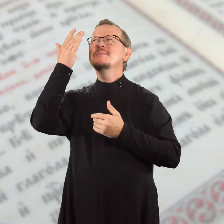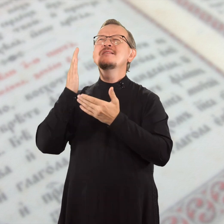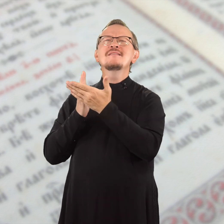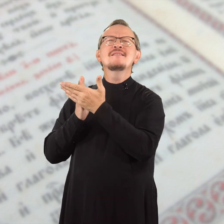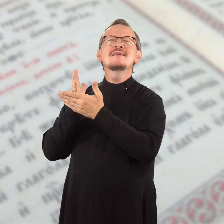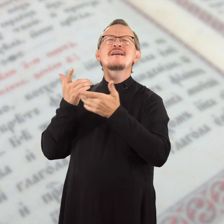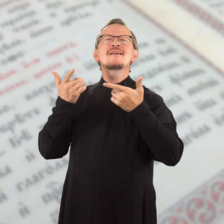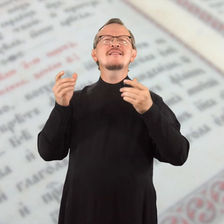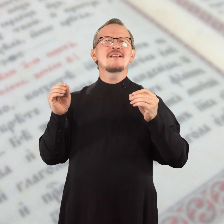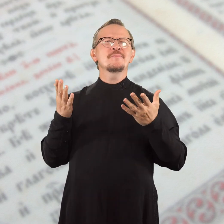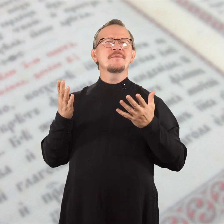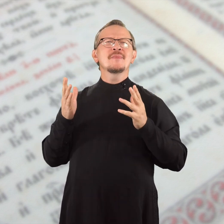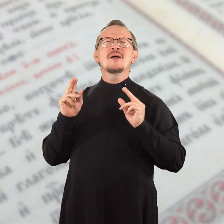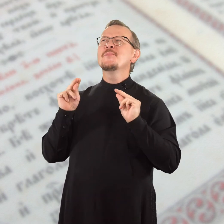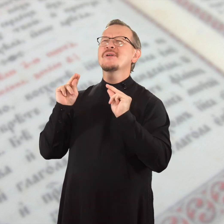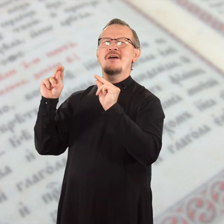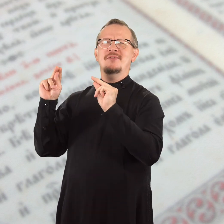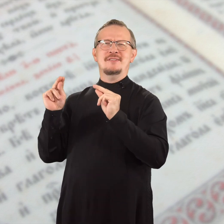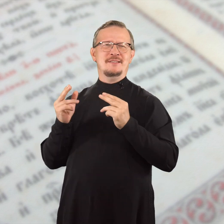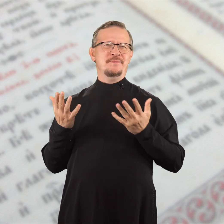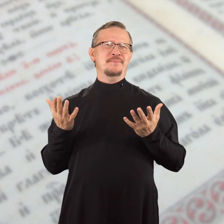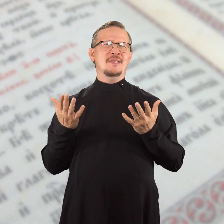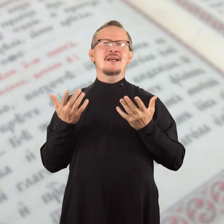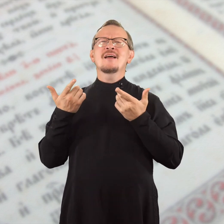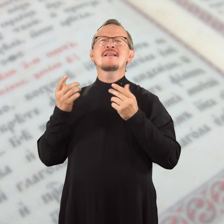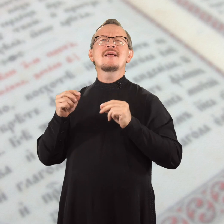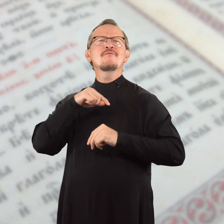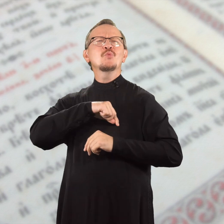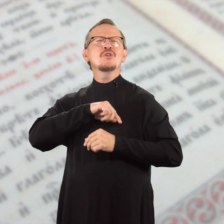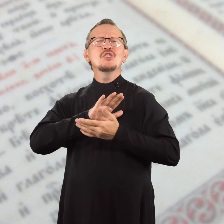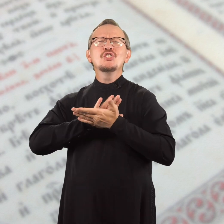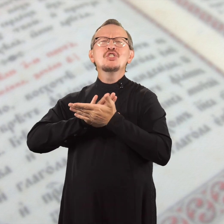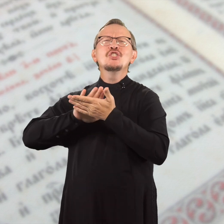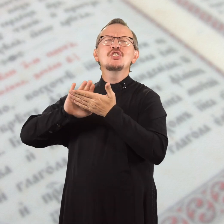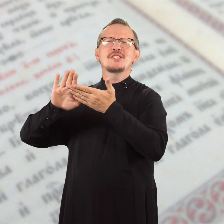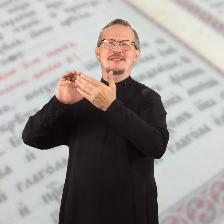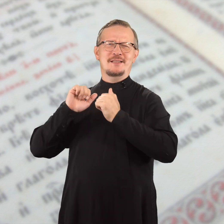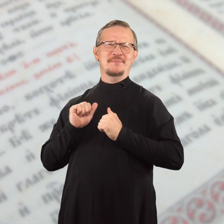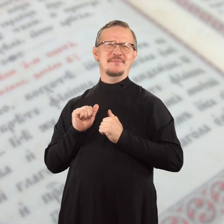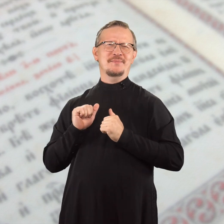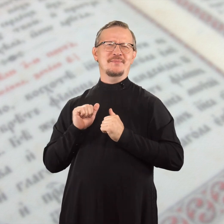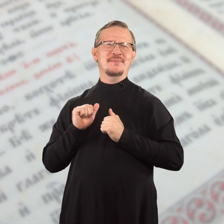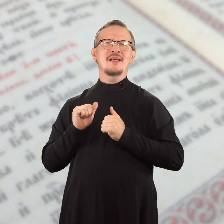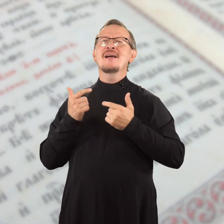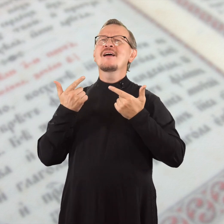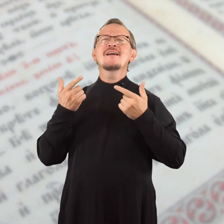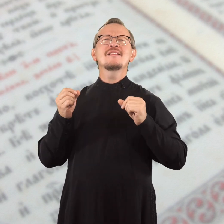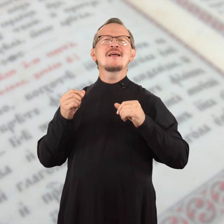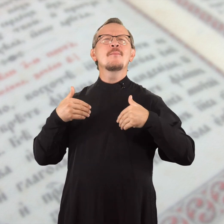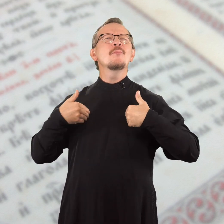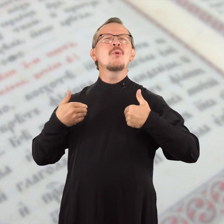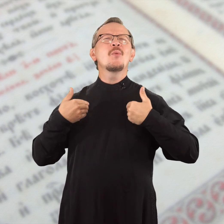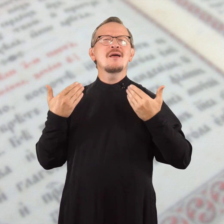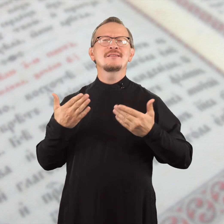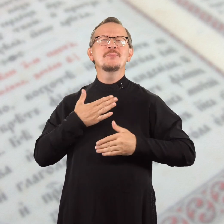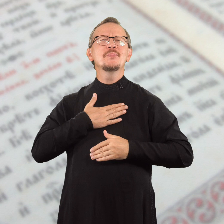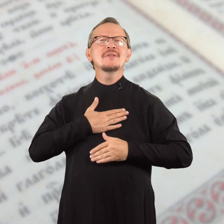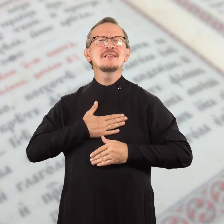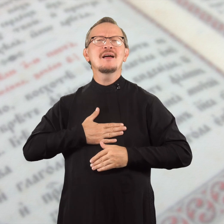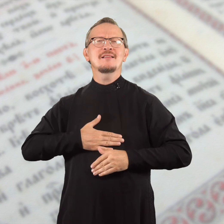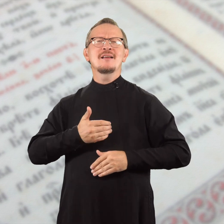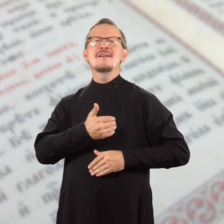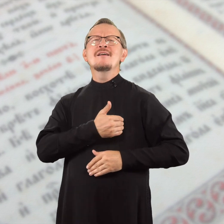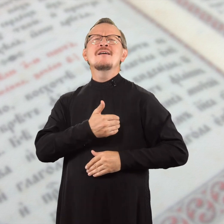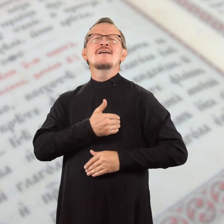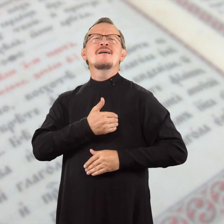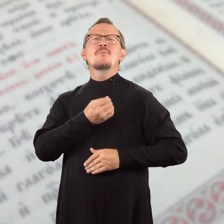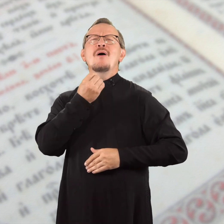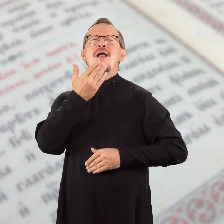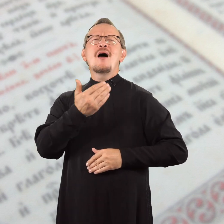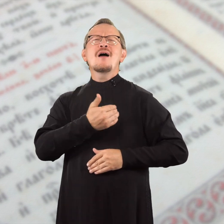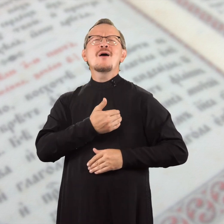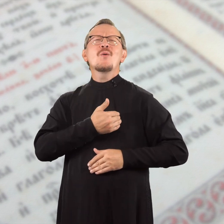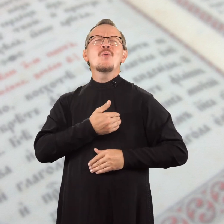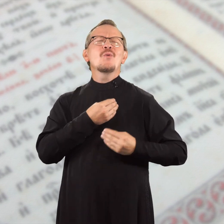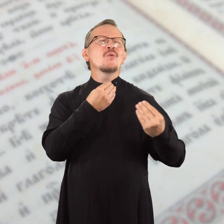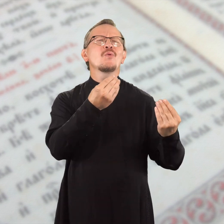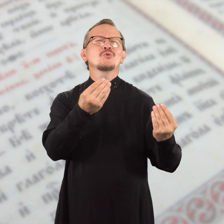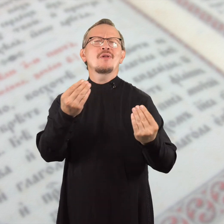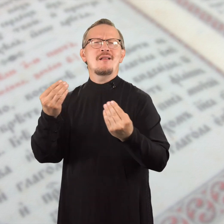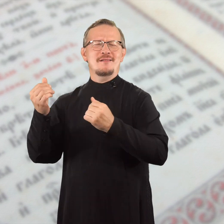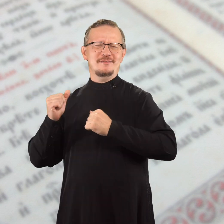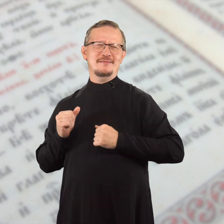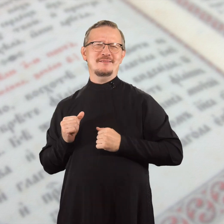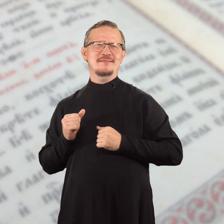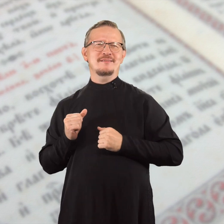туда, где праведно, где духовная чистота, где приятно и благожелательно,